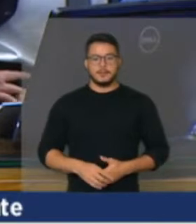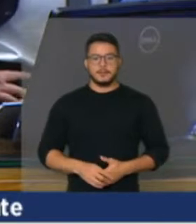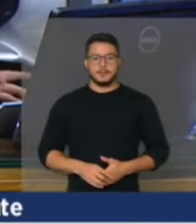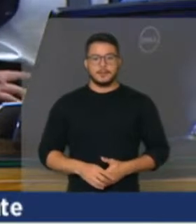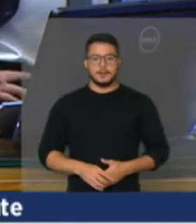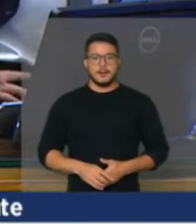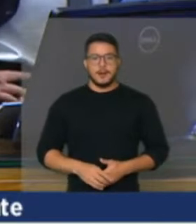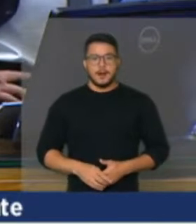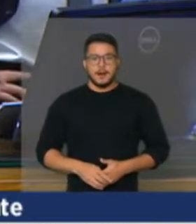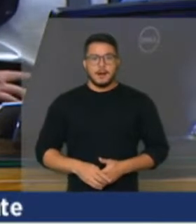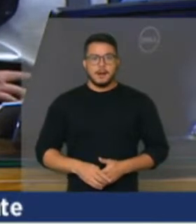PASSA-SE É VOTAÇÃO. EM VOTAÇÃO A PROPOSTA DE EMENDA